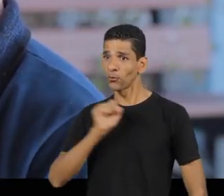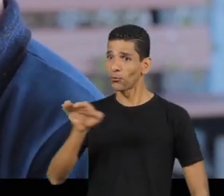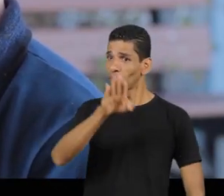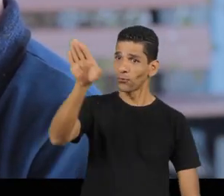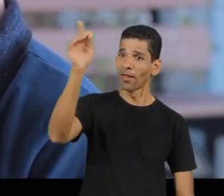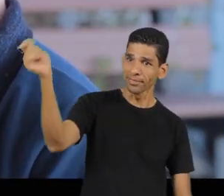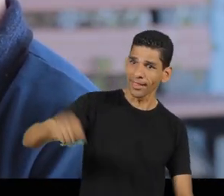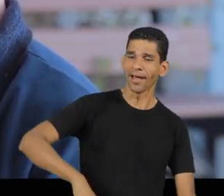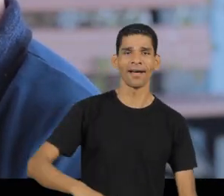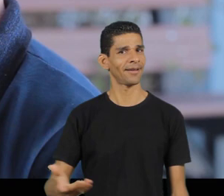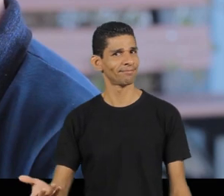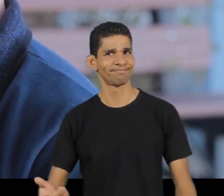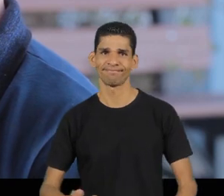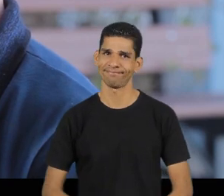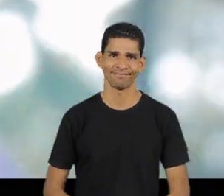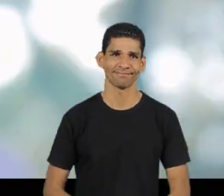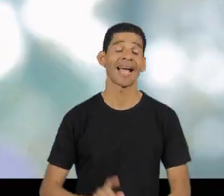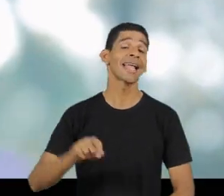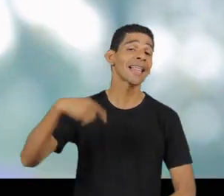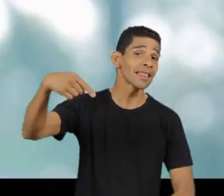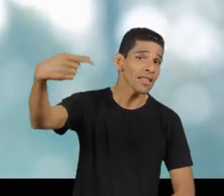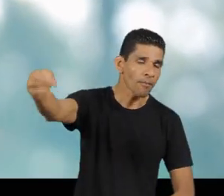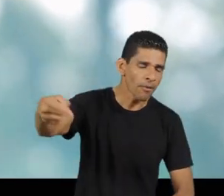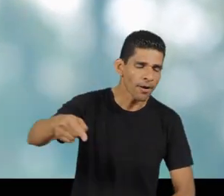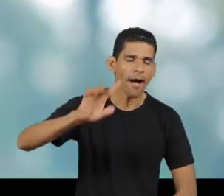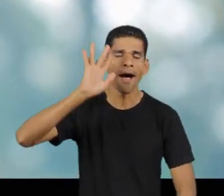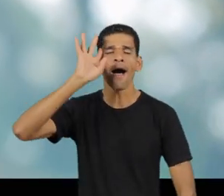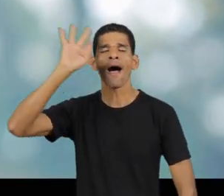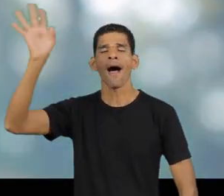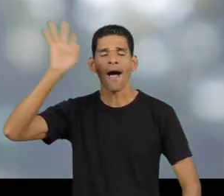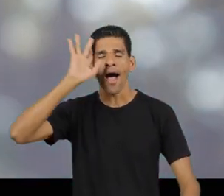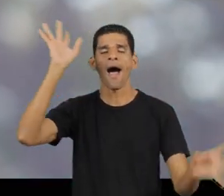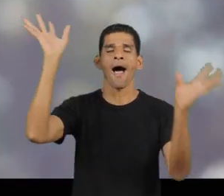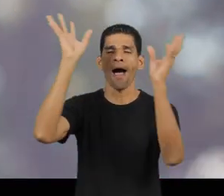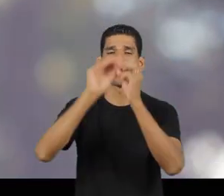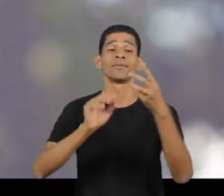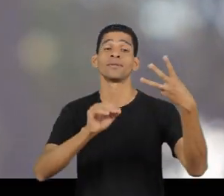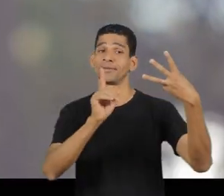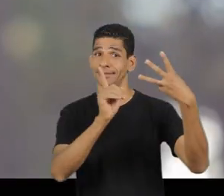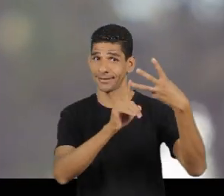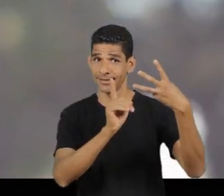do super-herói. Só então, o terceiro nível, que é o